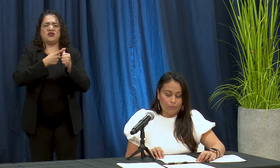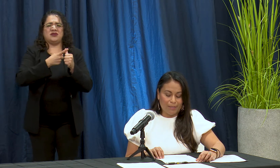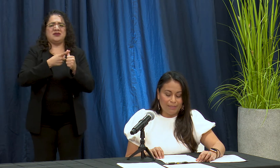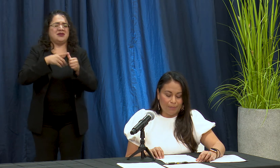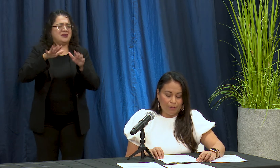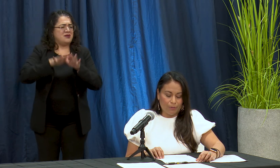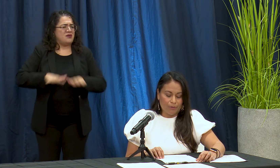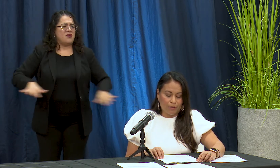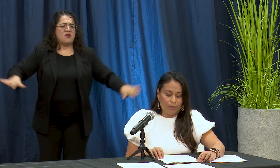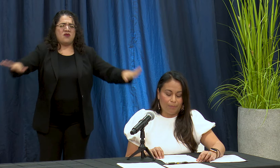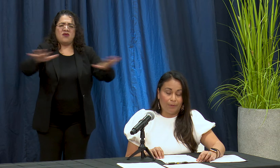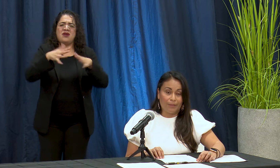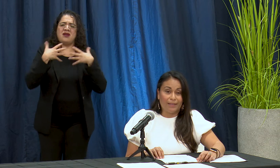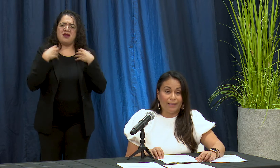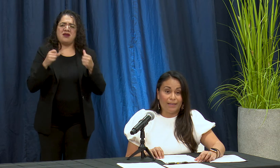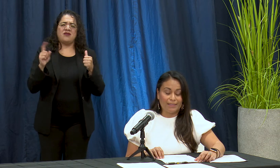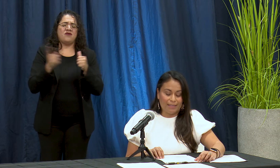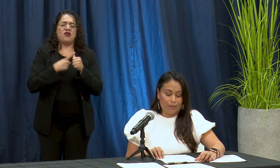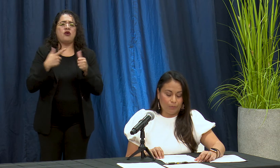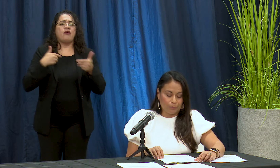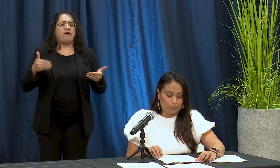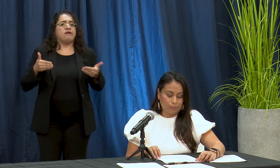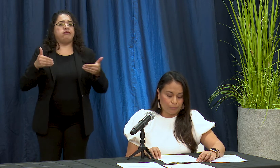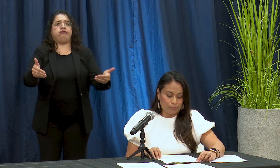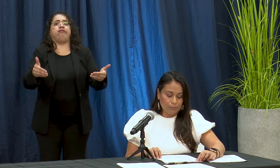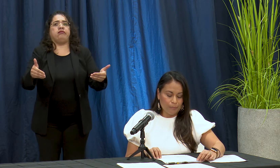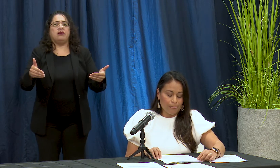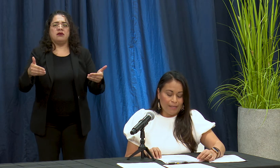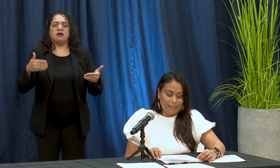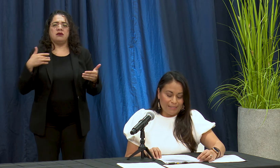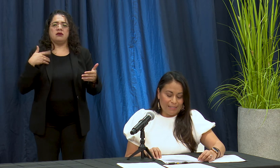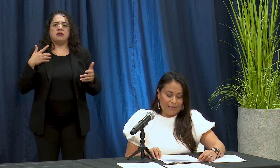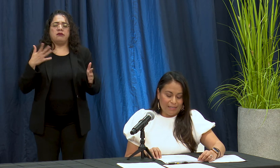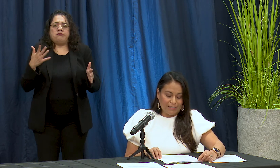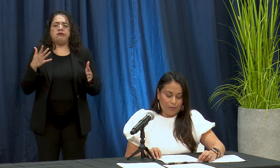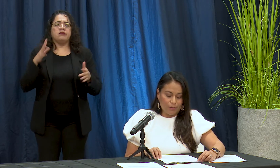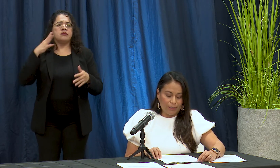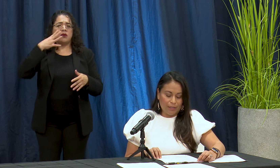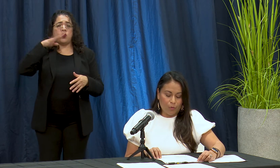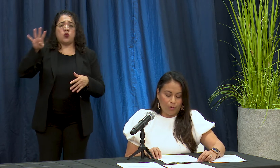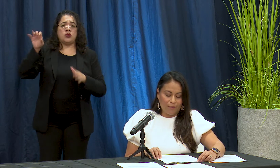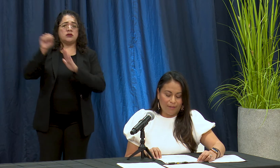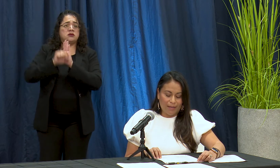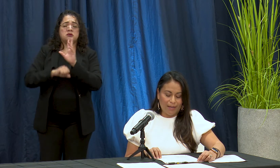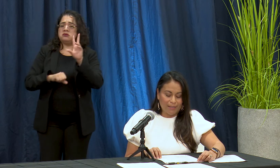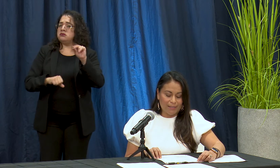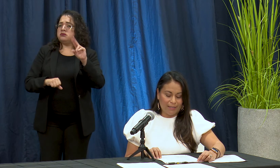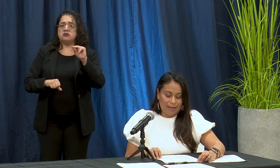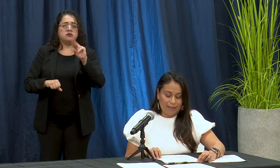mas rapido de lo que permite a el estado si el estado tiene una via Excel arada